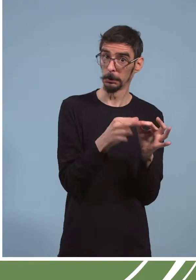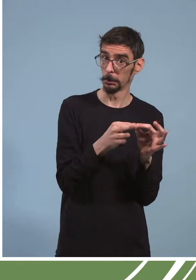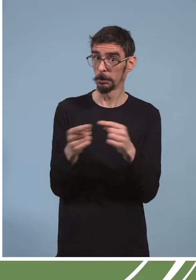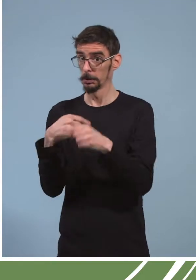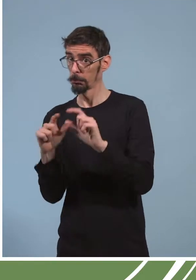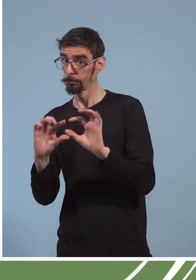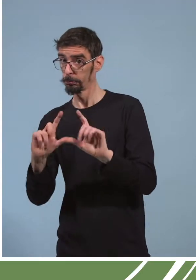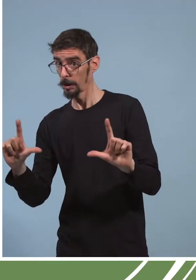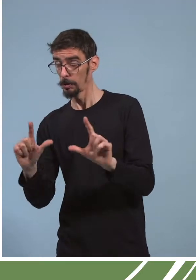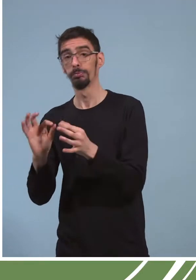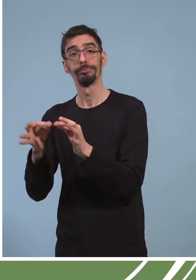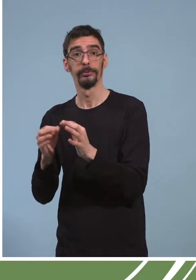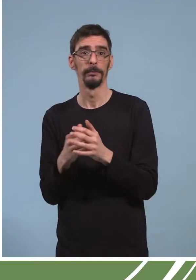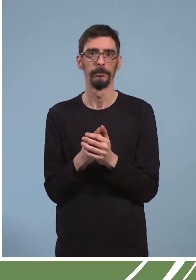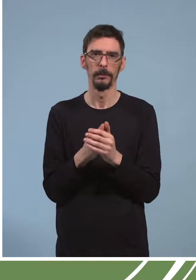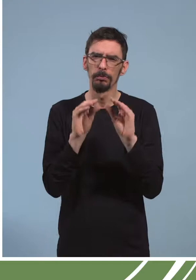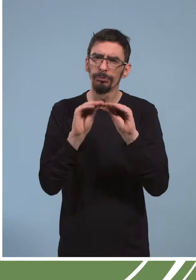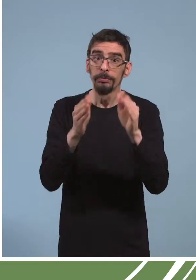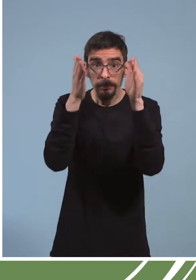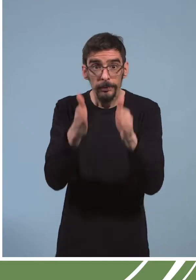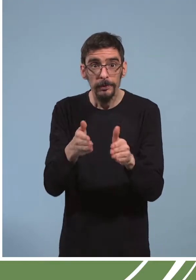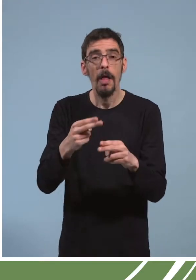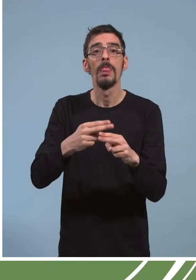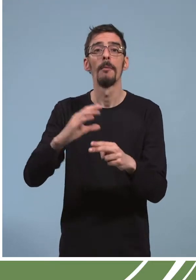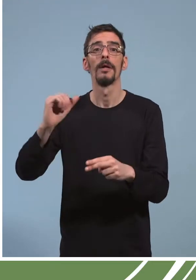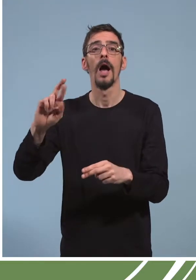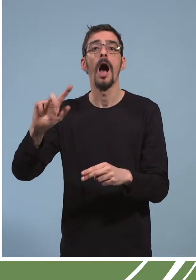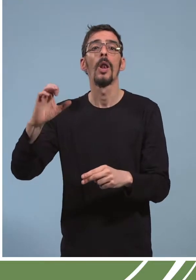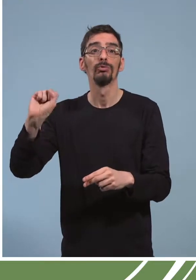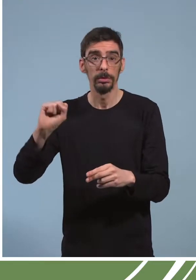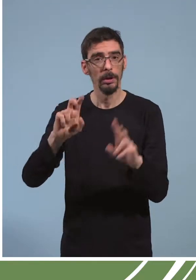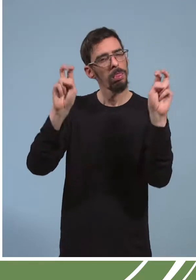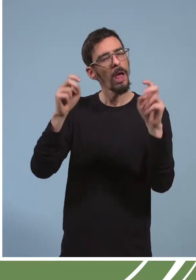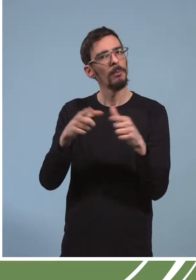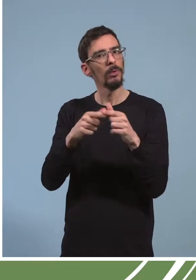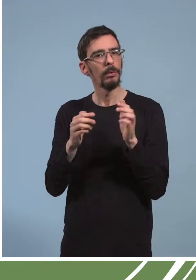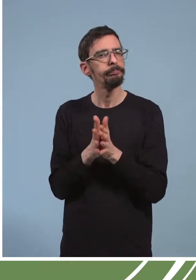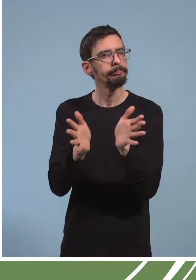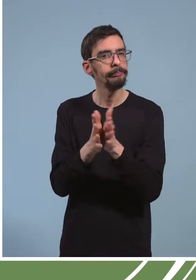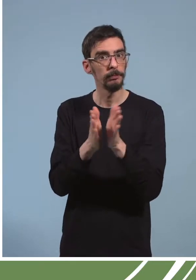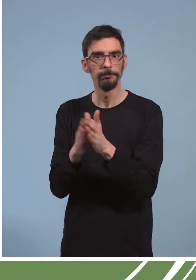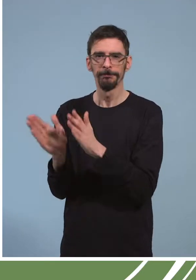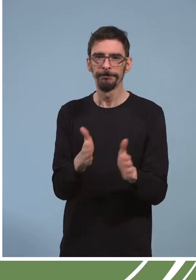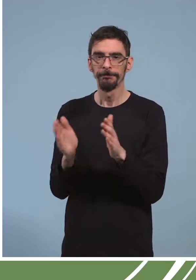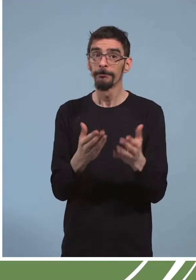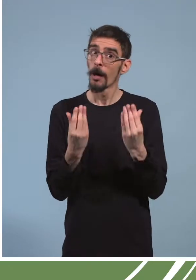oder eine:n Gebärdensprach- dolmetscher:in brauchst. Mehr über diese Methode - von unserem Trainer Carlos. Vorbereitung: